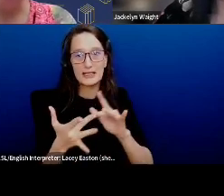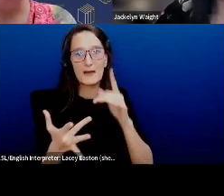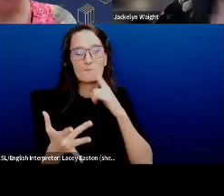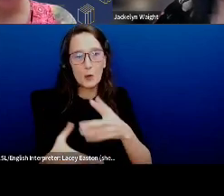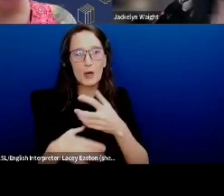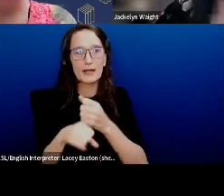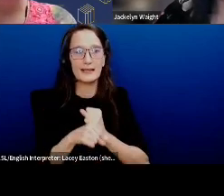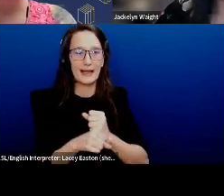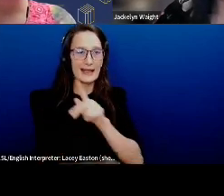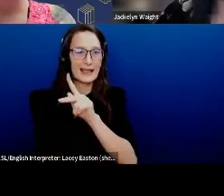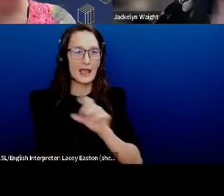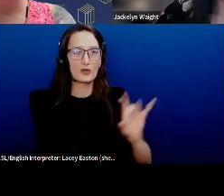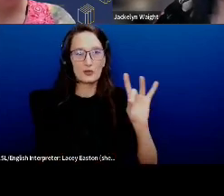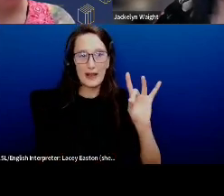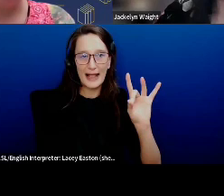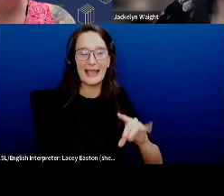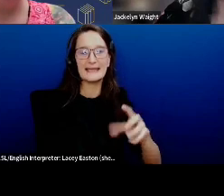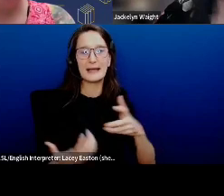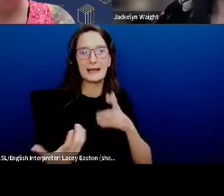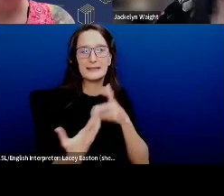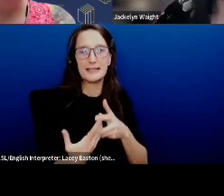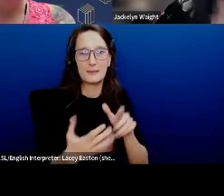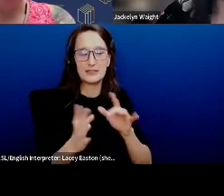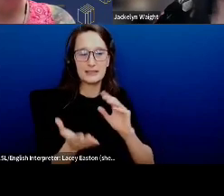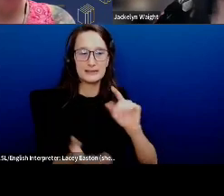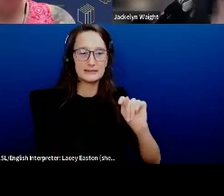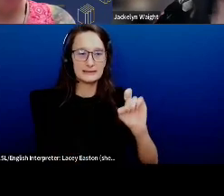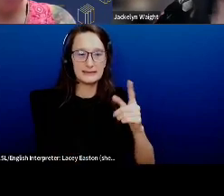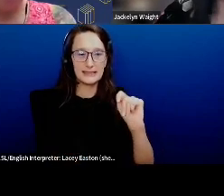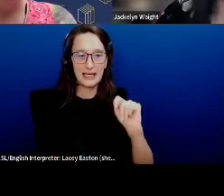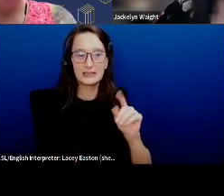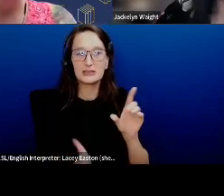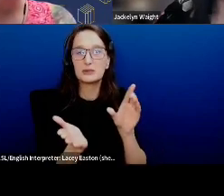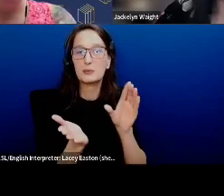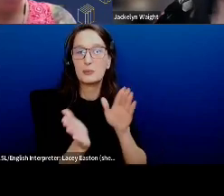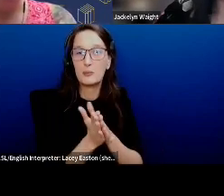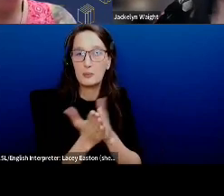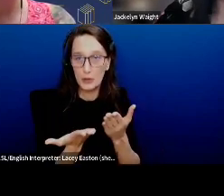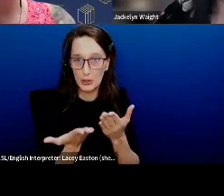editoriales nos proporcionan copias digitales y físicas de sus libros de texto estatales, y nosotros, a su vez,